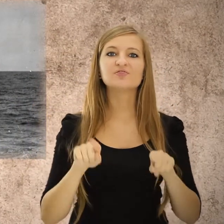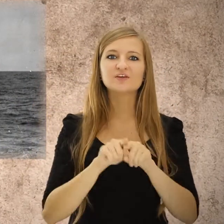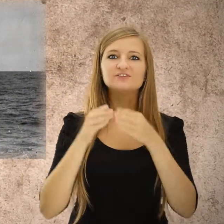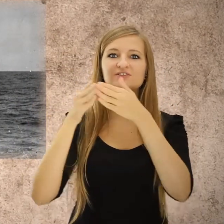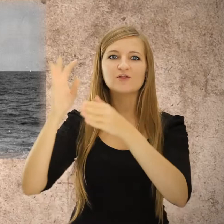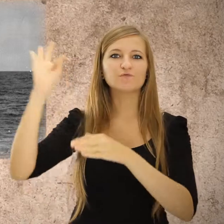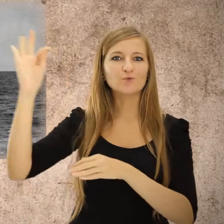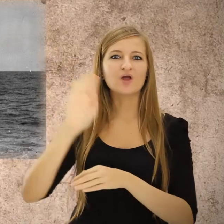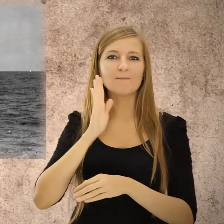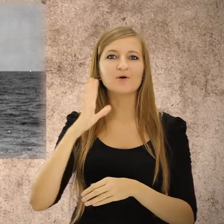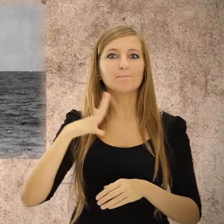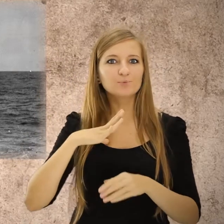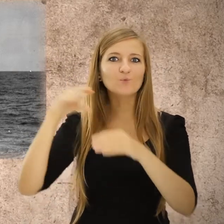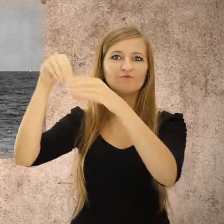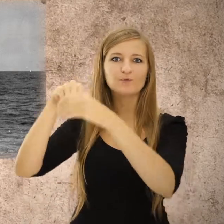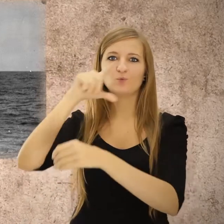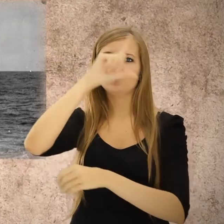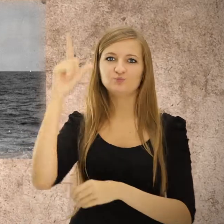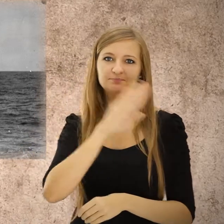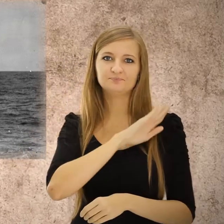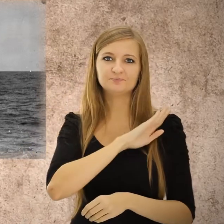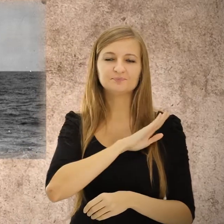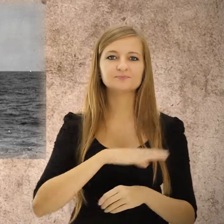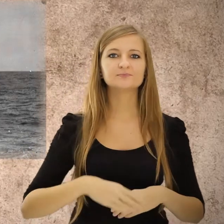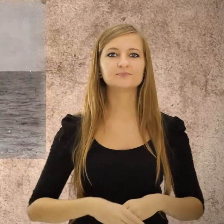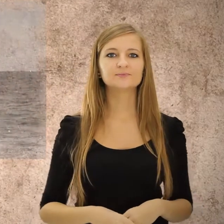Zatopiły też kilka amerykańskich statków, zginęli amerykańscy obywatele.